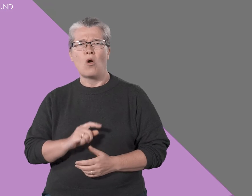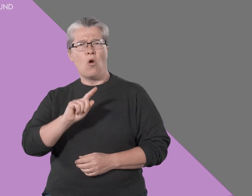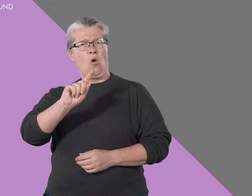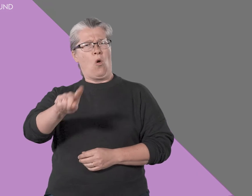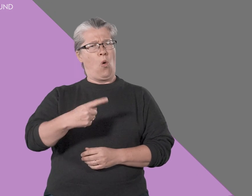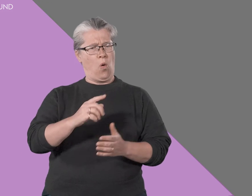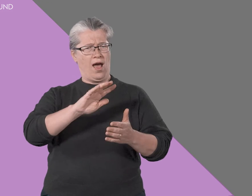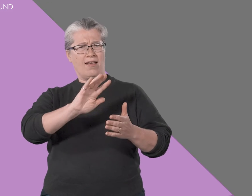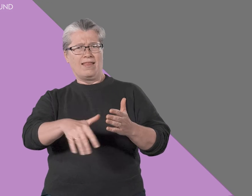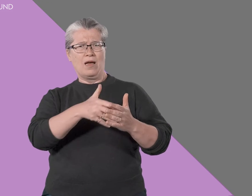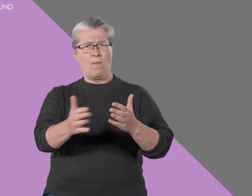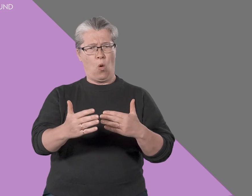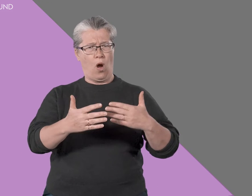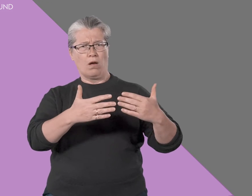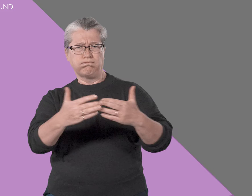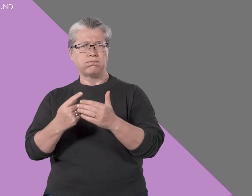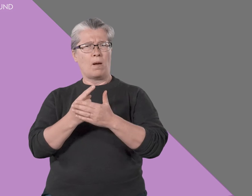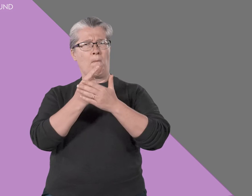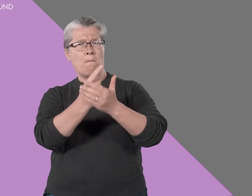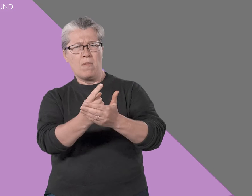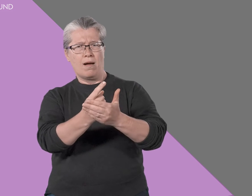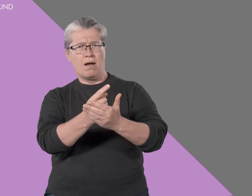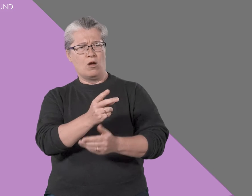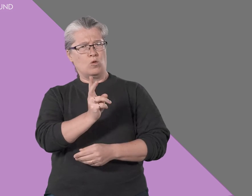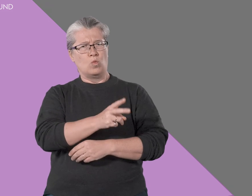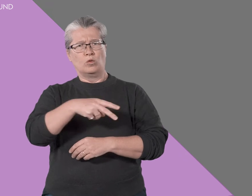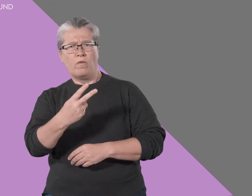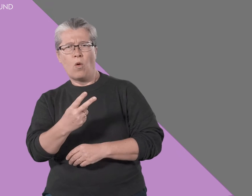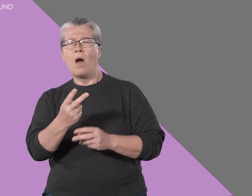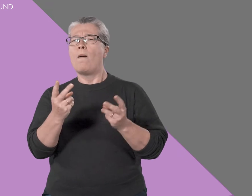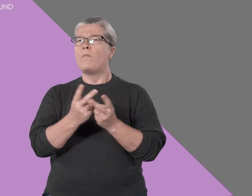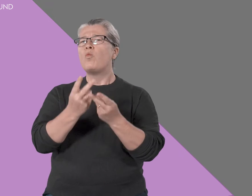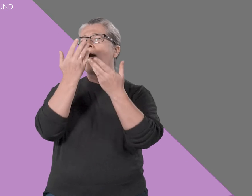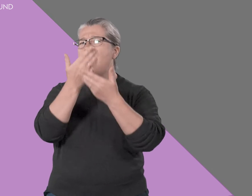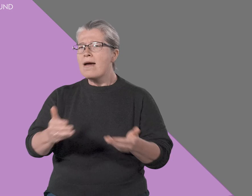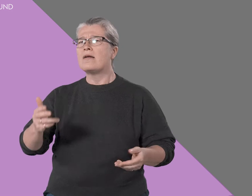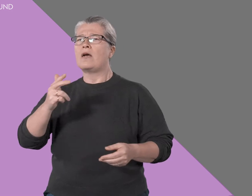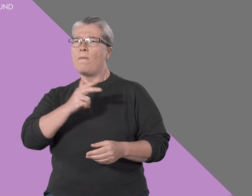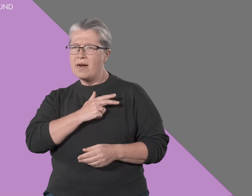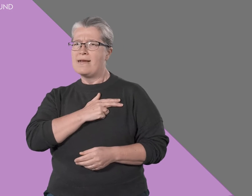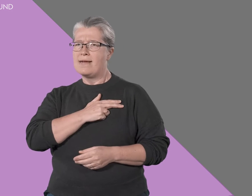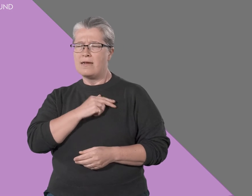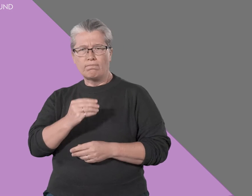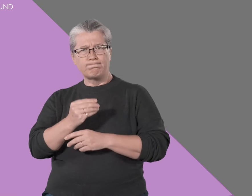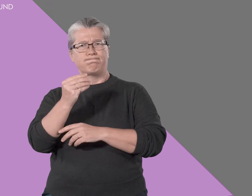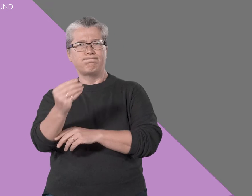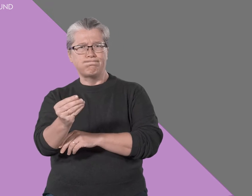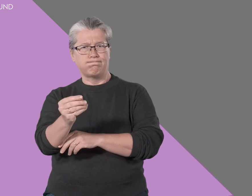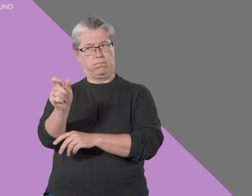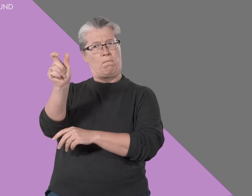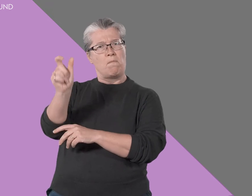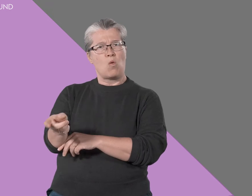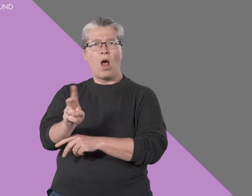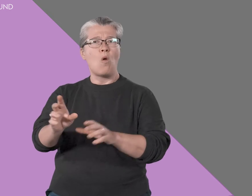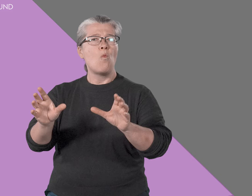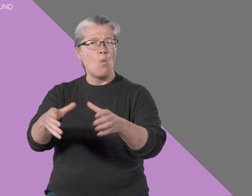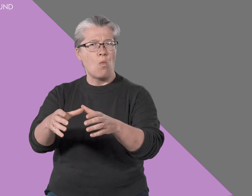Hederspriset Årets teckenspråksbragd 2022 tilldelas en person eller instans -